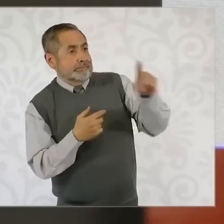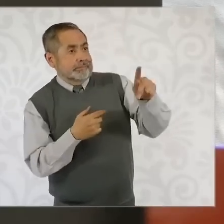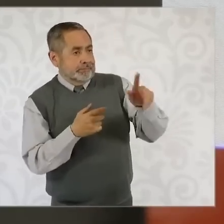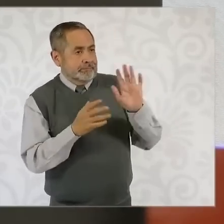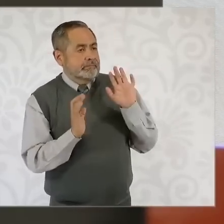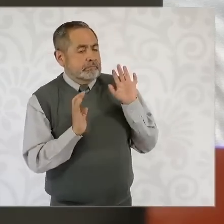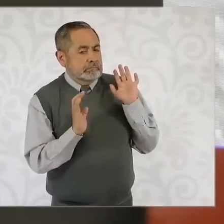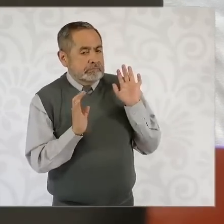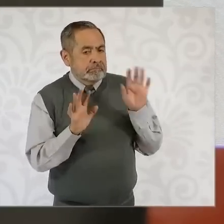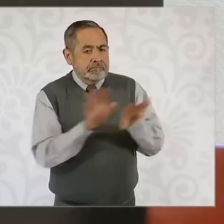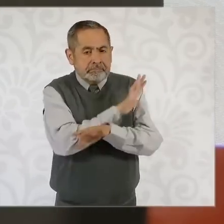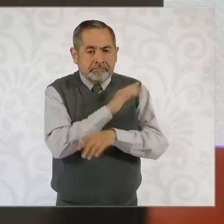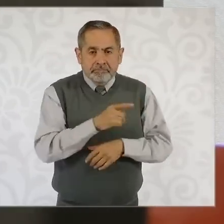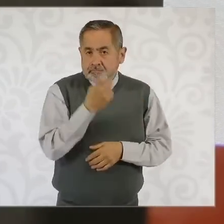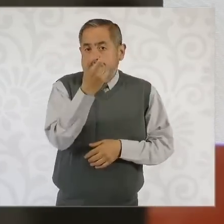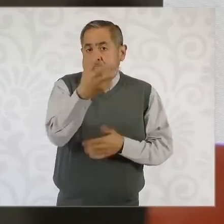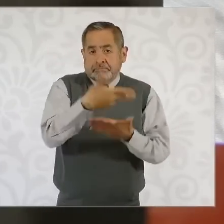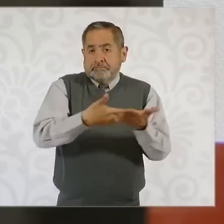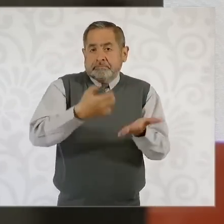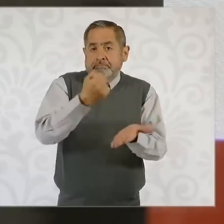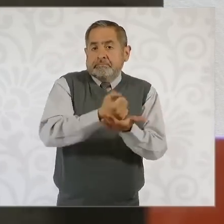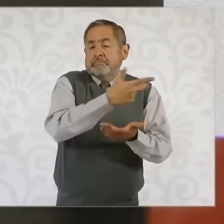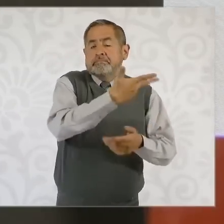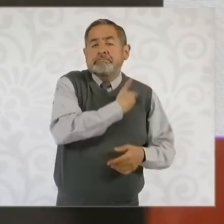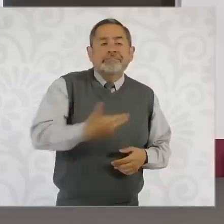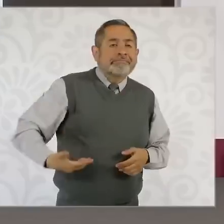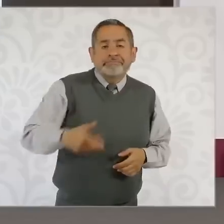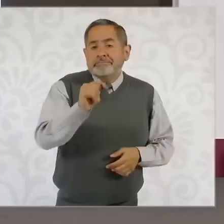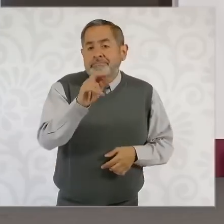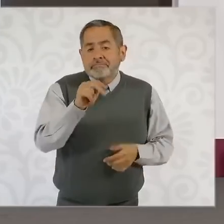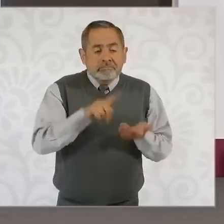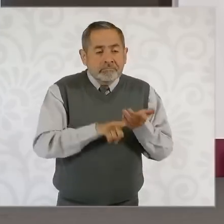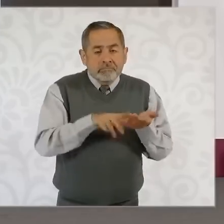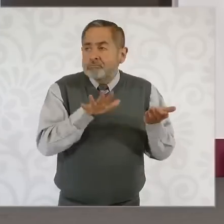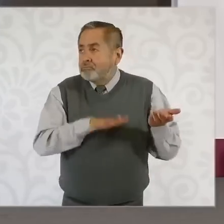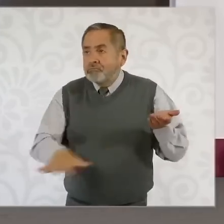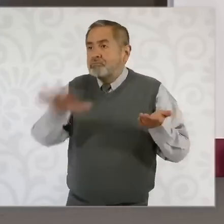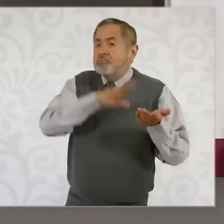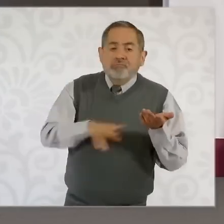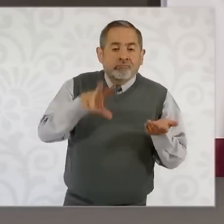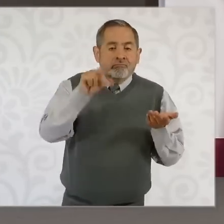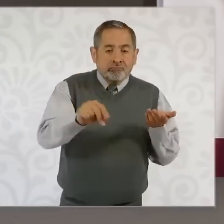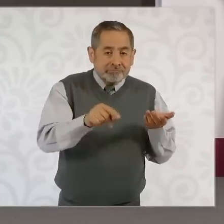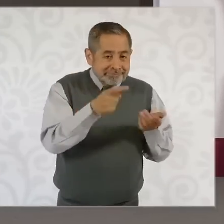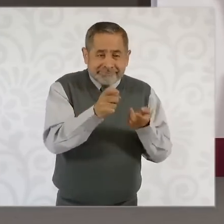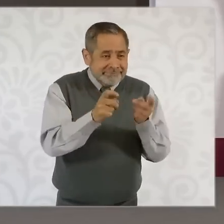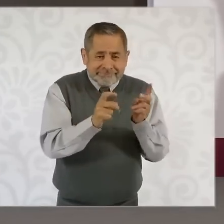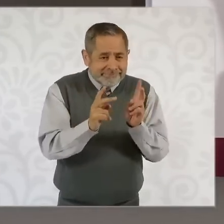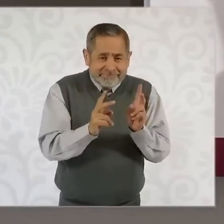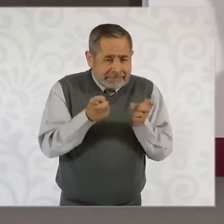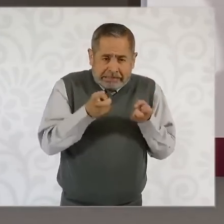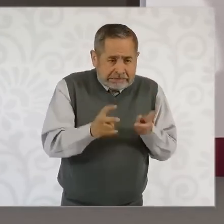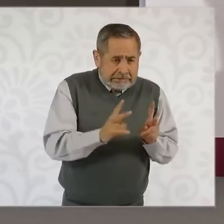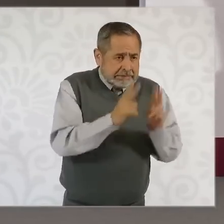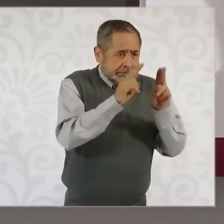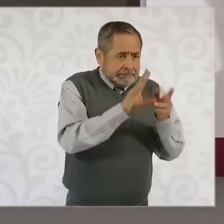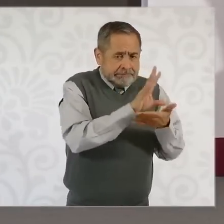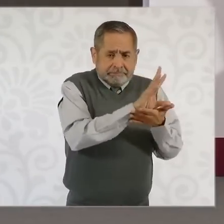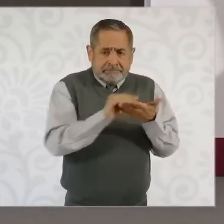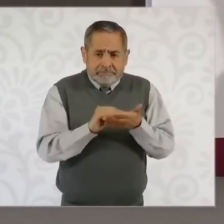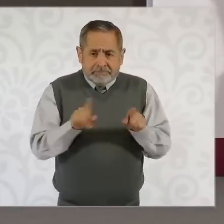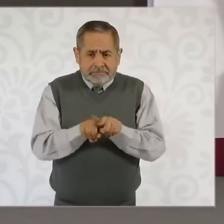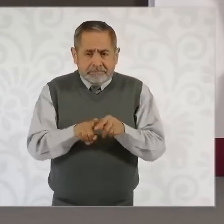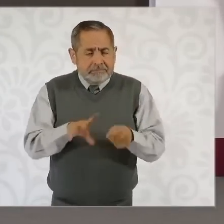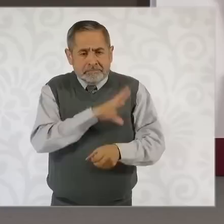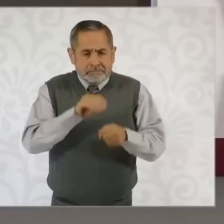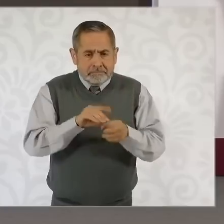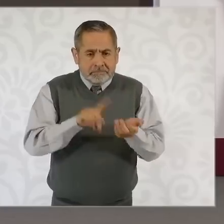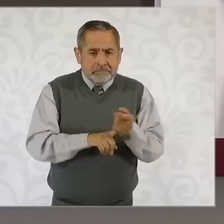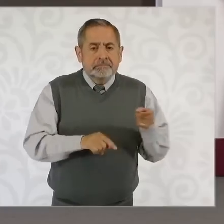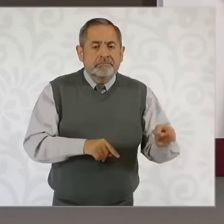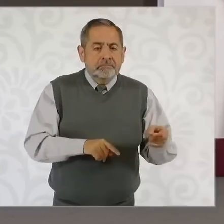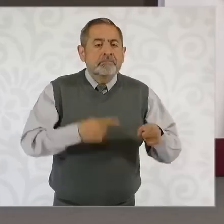el decreto del presidente Trump esta parte está tomada tal cual en español delimitada al noreste